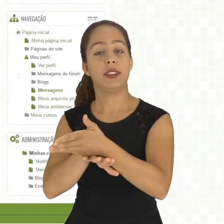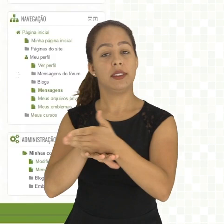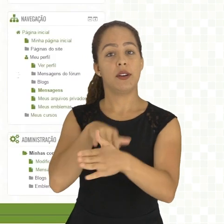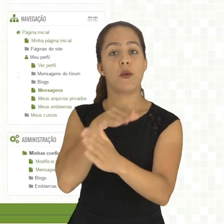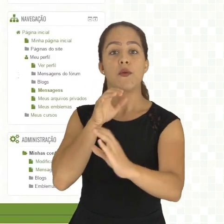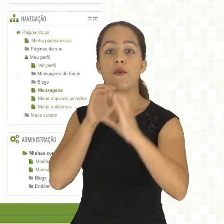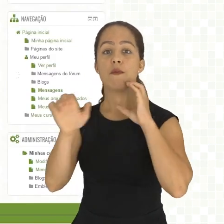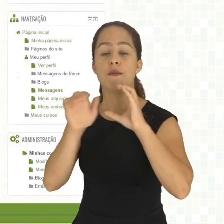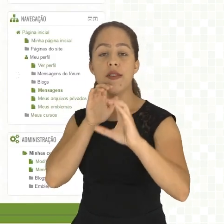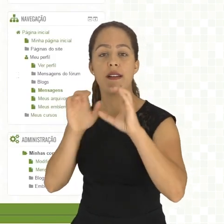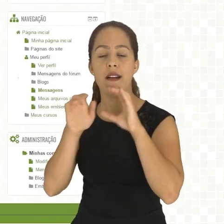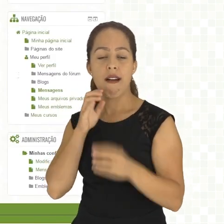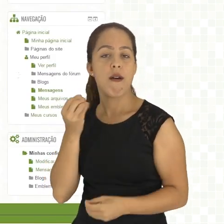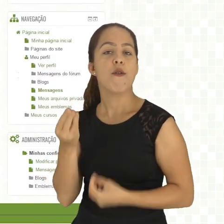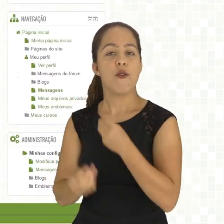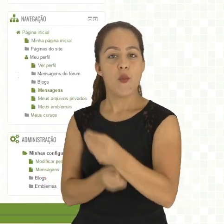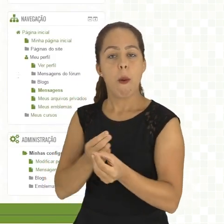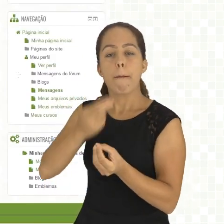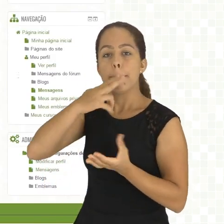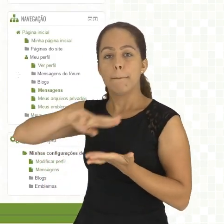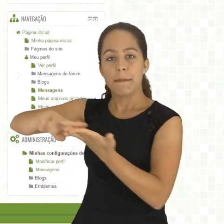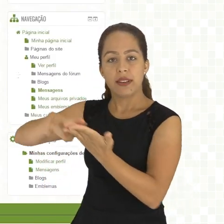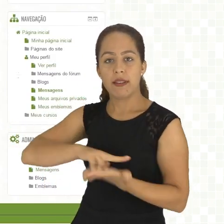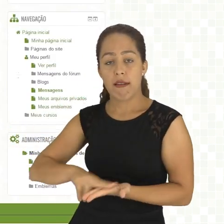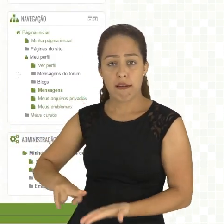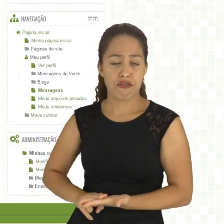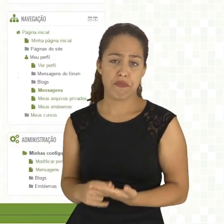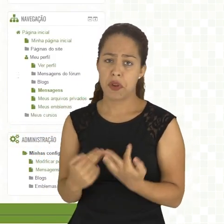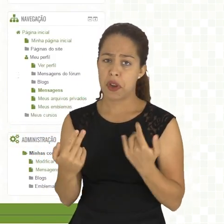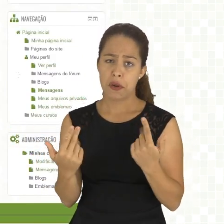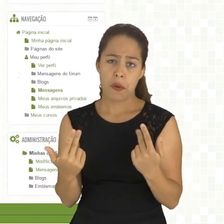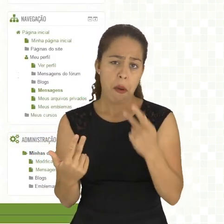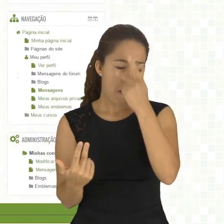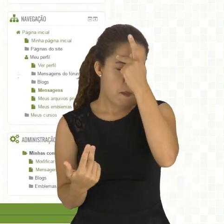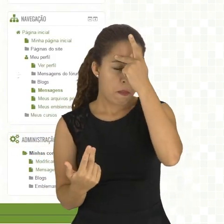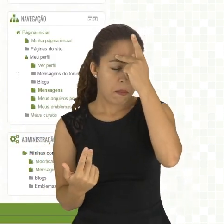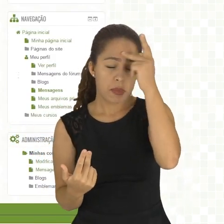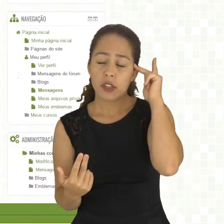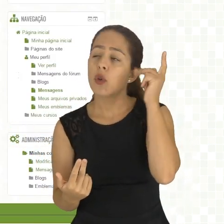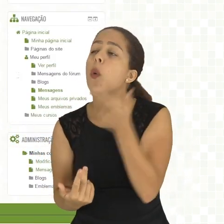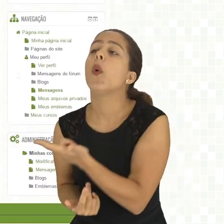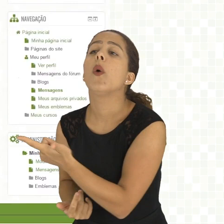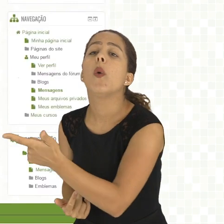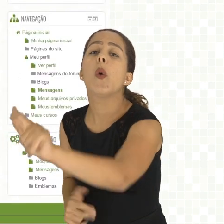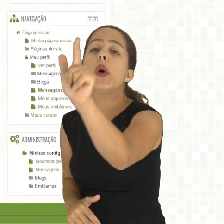se comunicar através de mensagens com